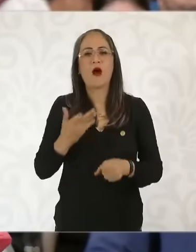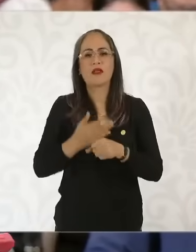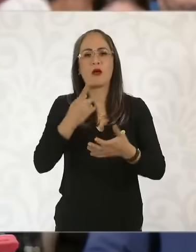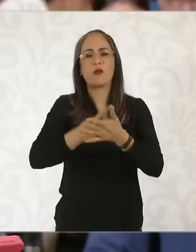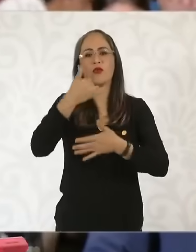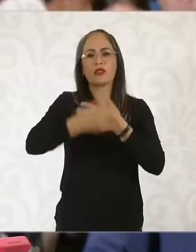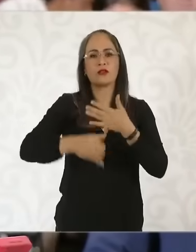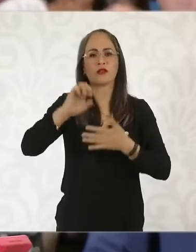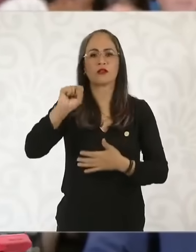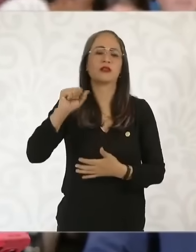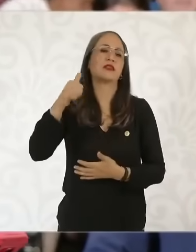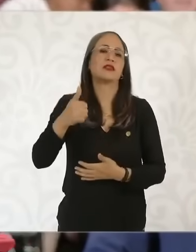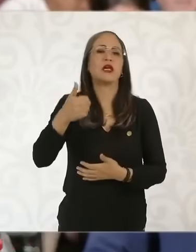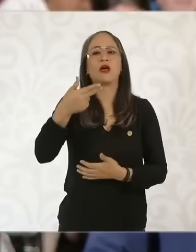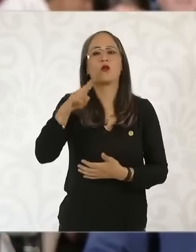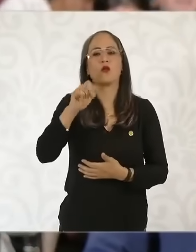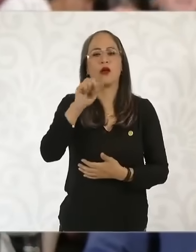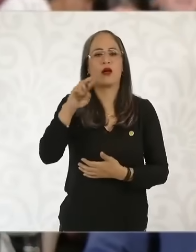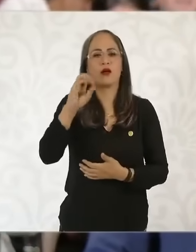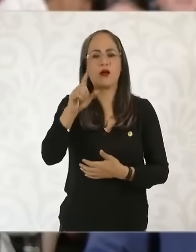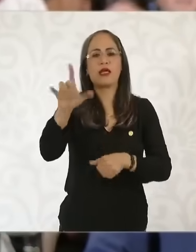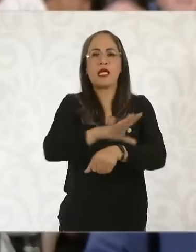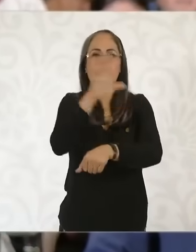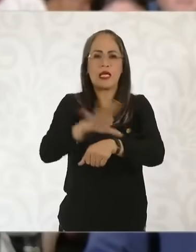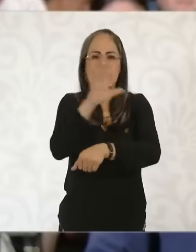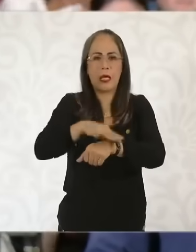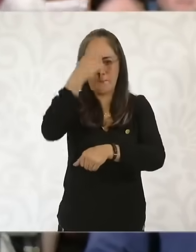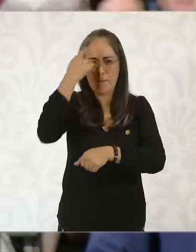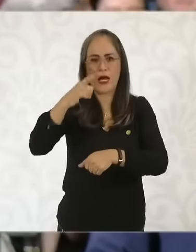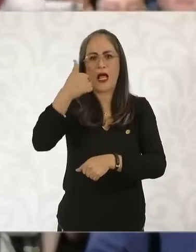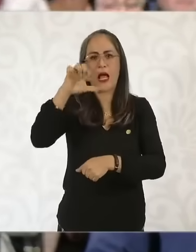Energía sobre la construcción de una veganta de almacenamiento de gas natural en Puerto Libertad,